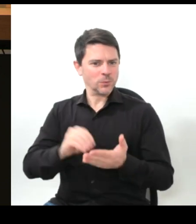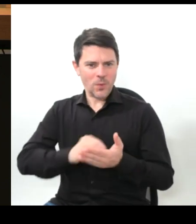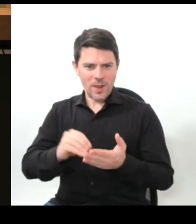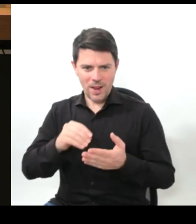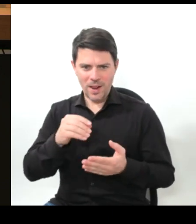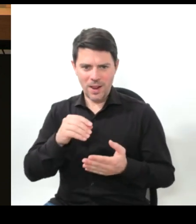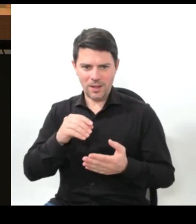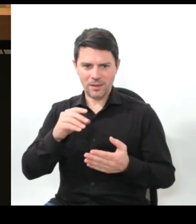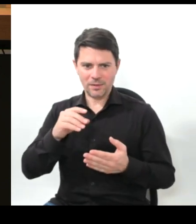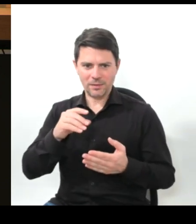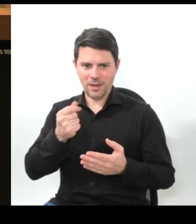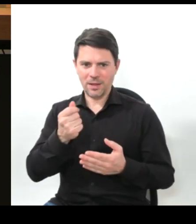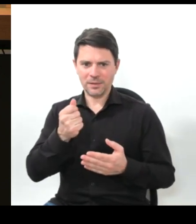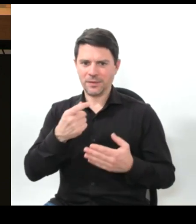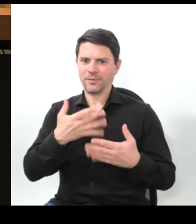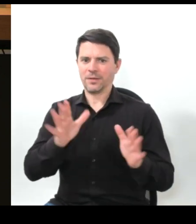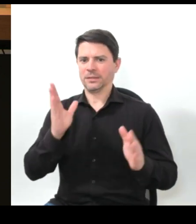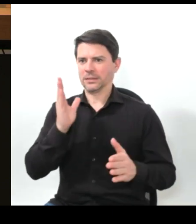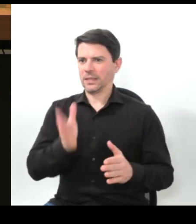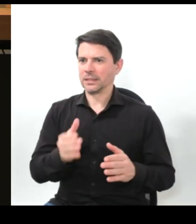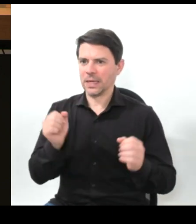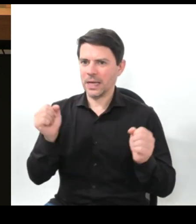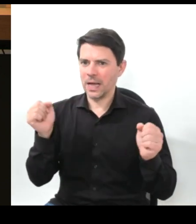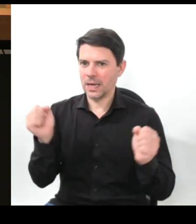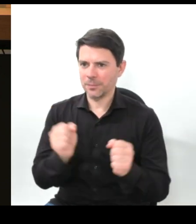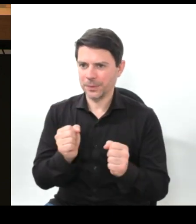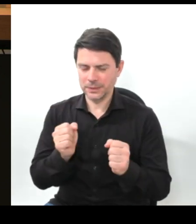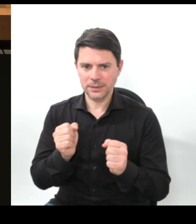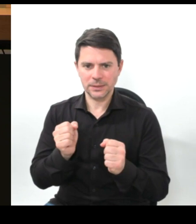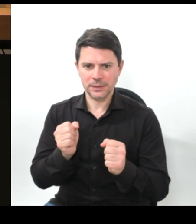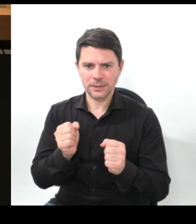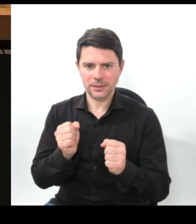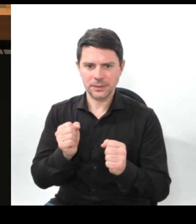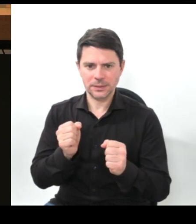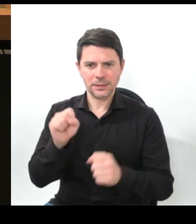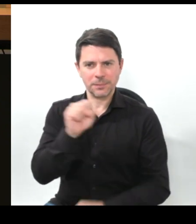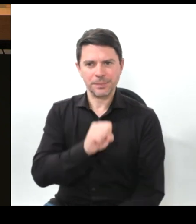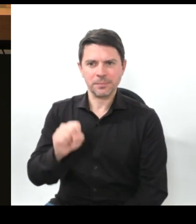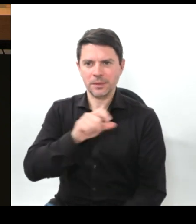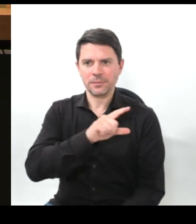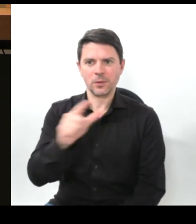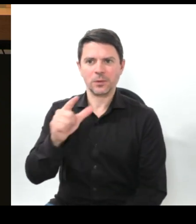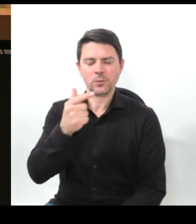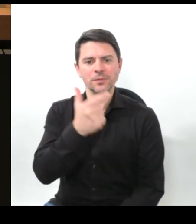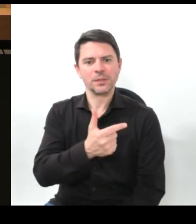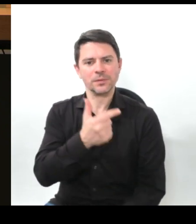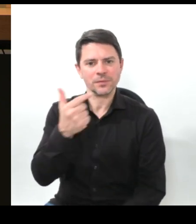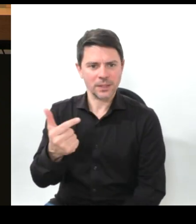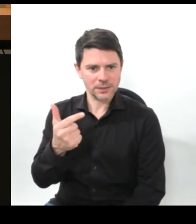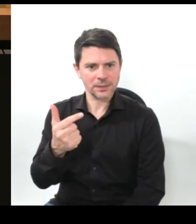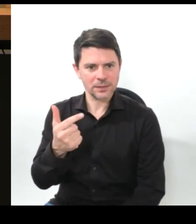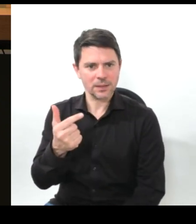vom Schulgeld befreien. Wir legen als Koalition eingesetzt sind, wurden Nehmensänderungsantrag zu rückwirkenden Einführung der